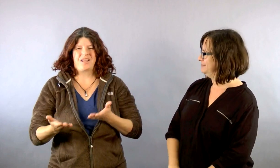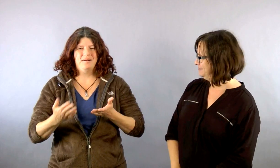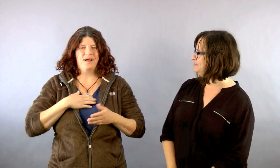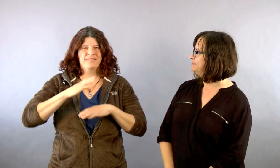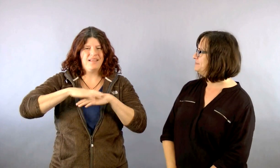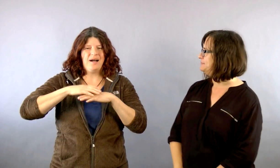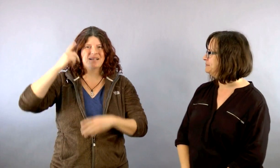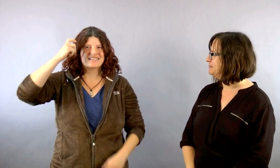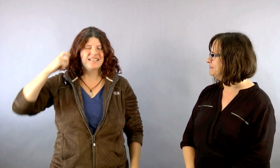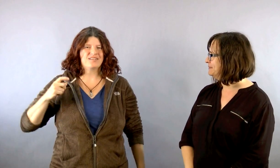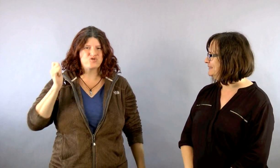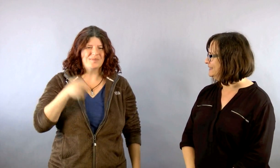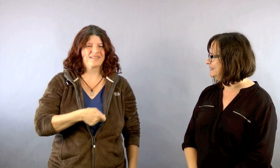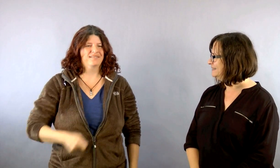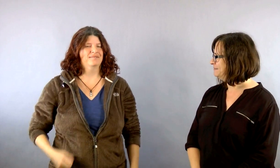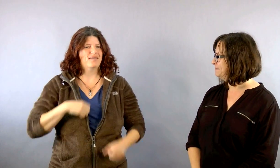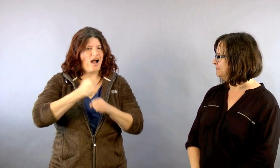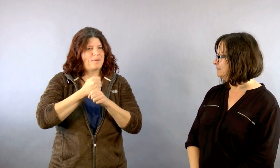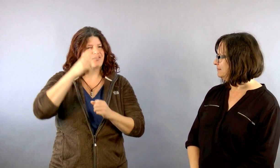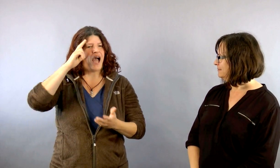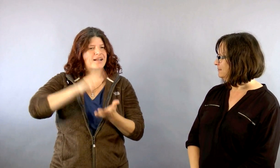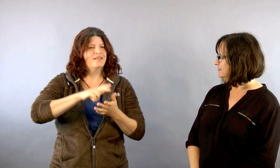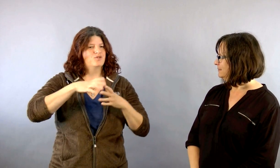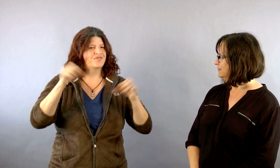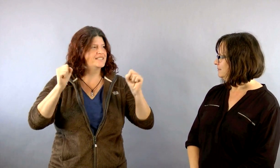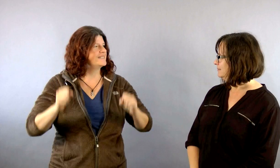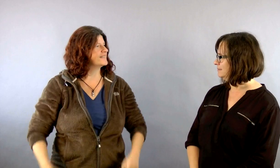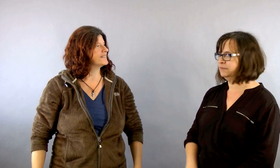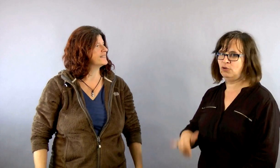Ich heiße Xenia Schmitt. Ich arbeite für das Projekt Anerkennungsfest.